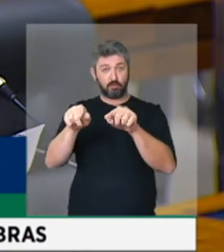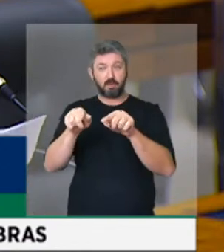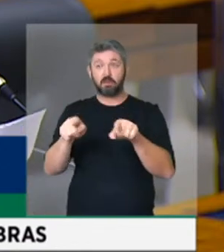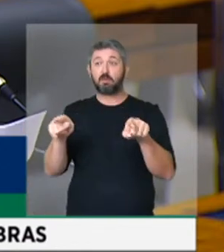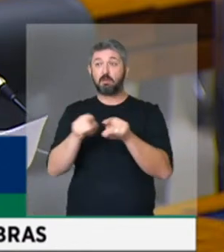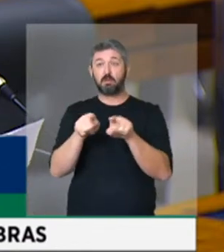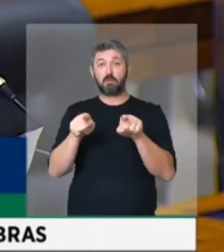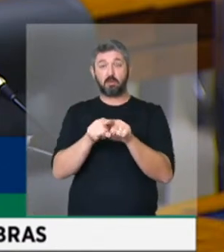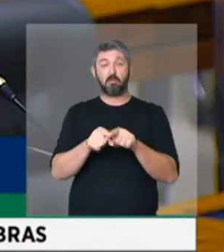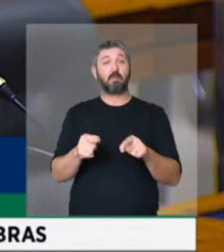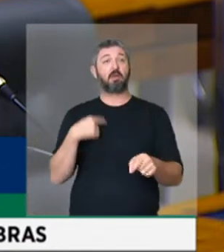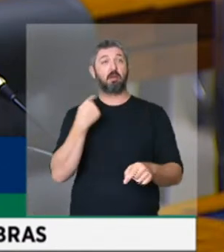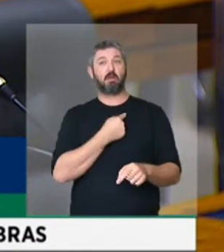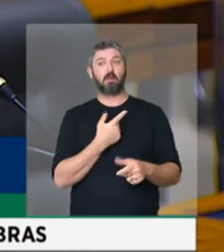SE MANIFESTAR, NÓS AINDA AGORA ESTAMOS TENDO A